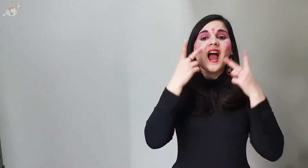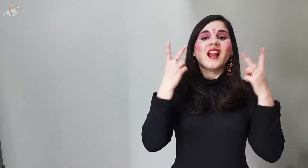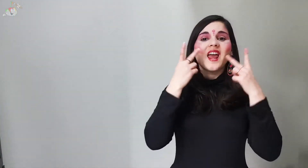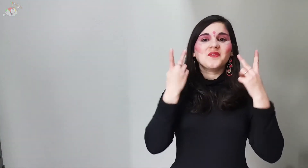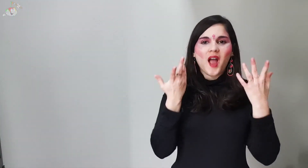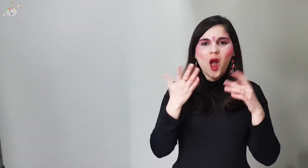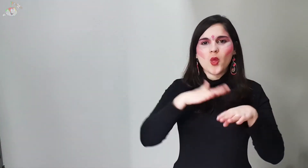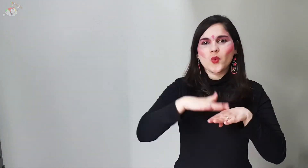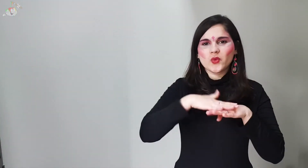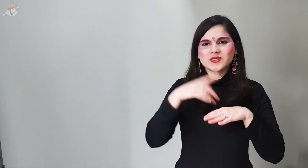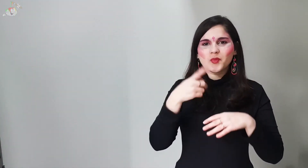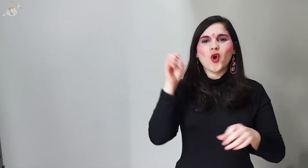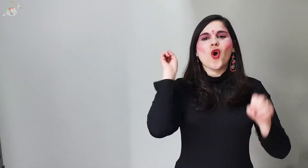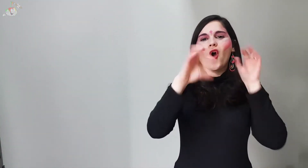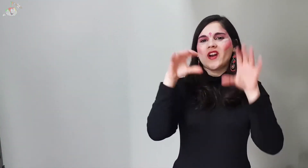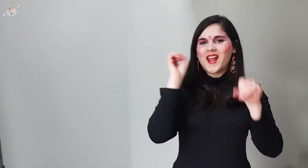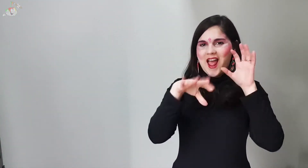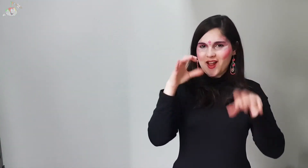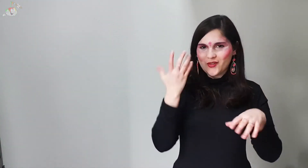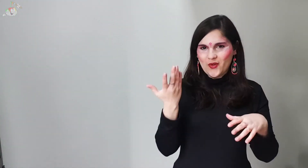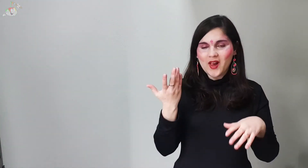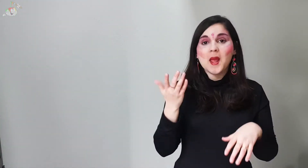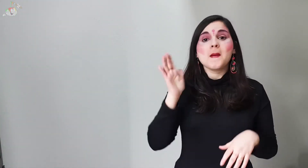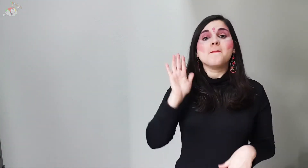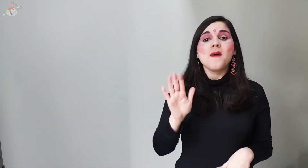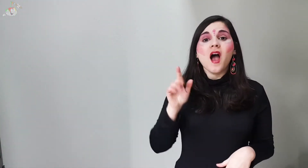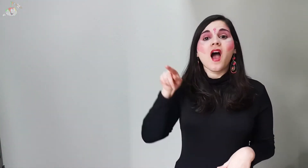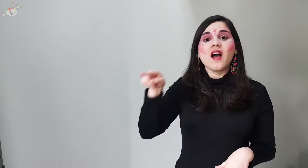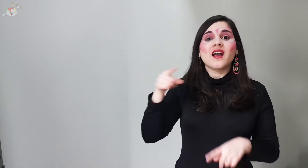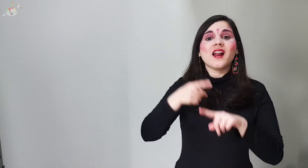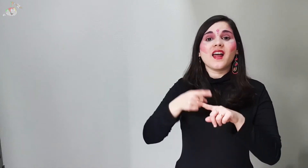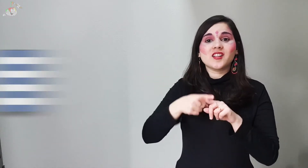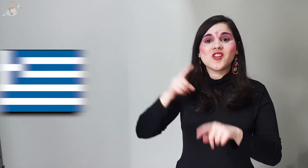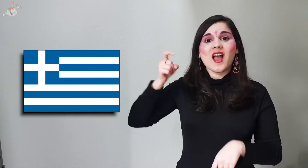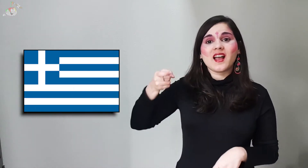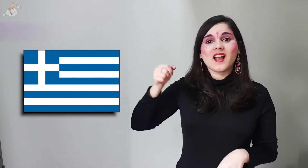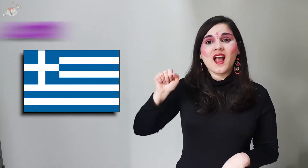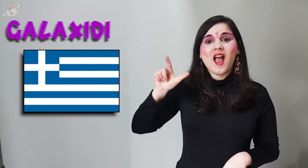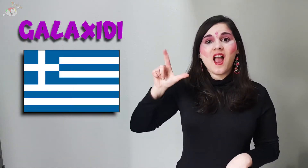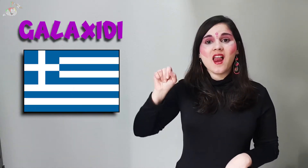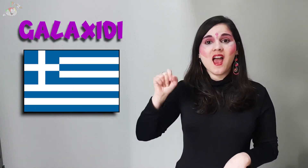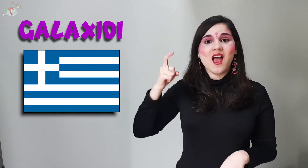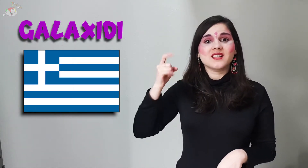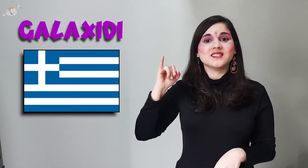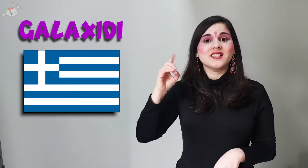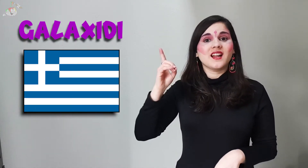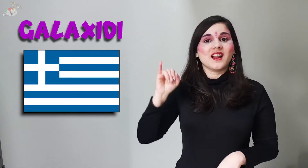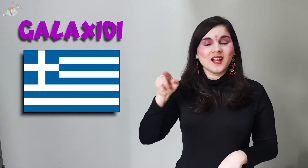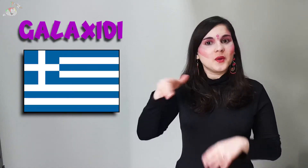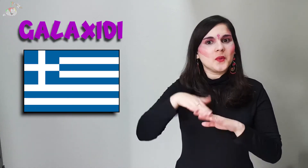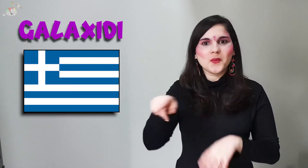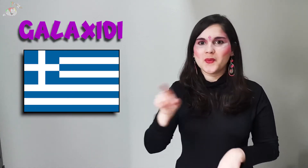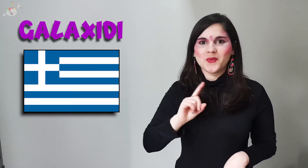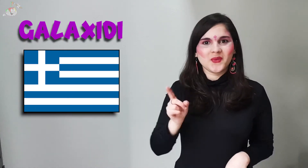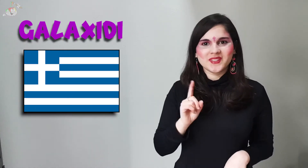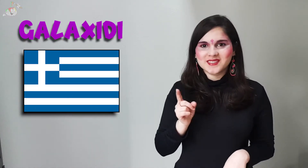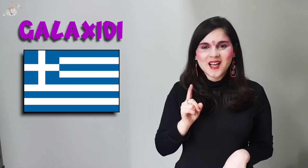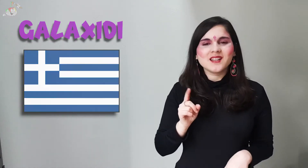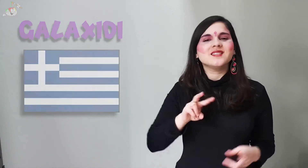A Carnevale ci sono i coriandoli, ma in Grecia, a Galaxidi, non si usano.